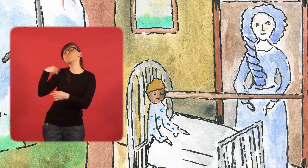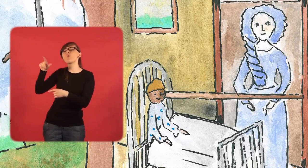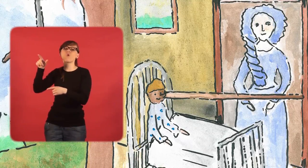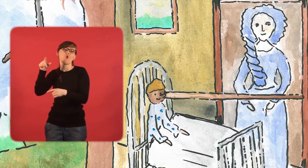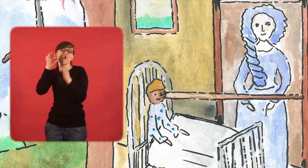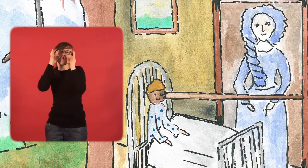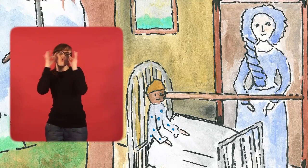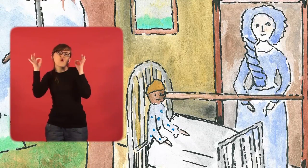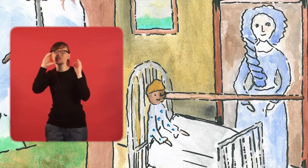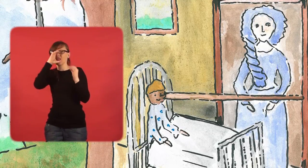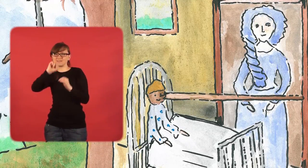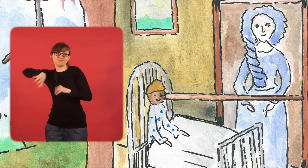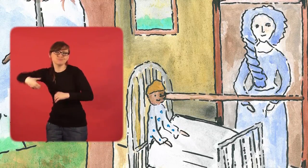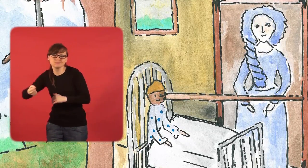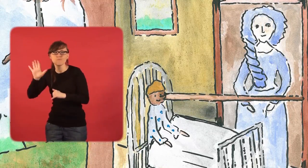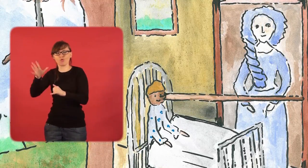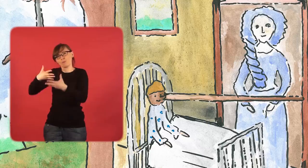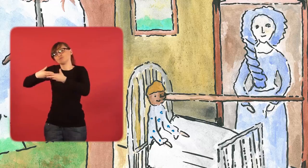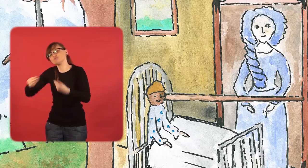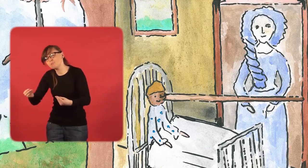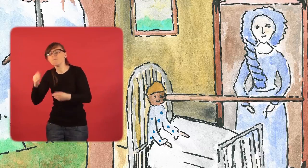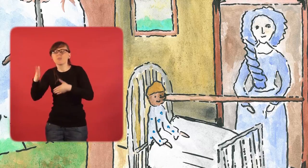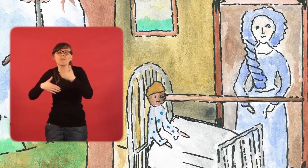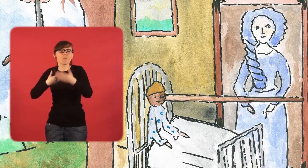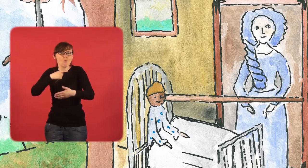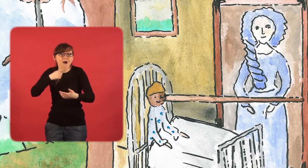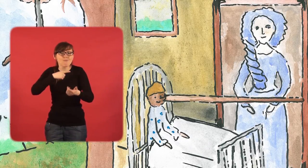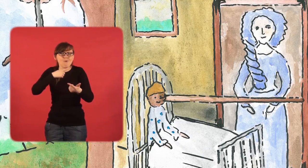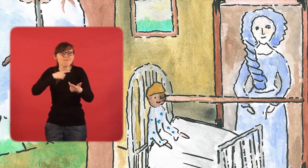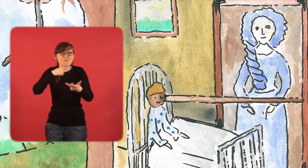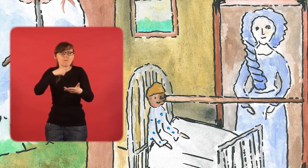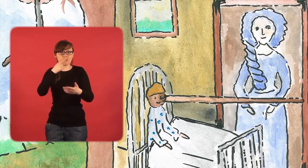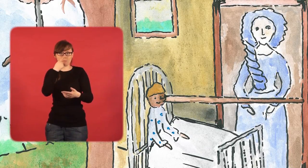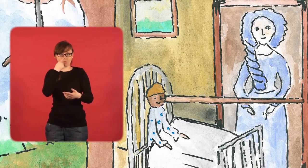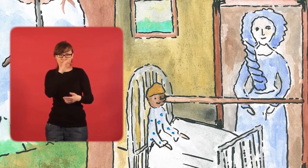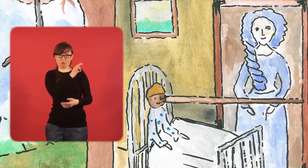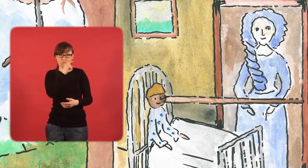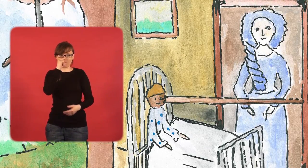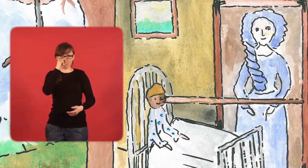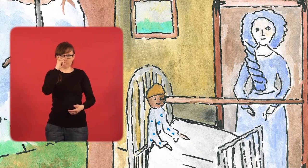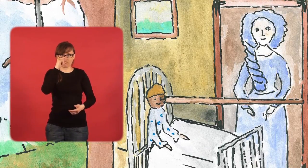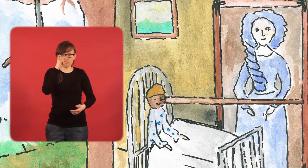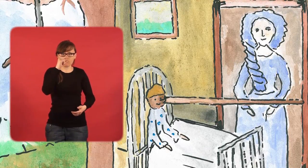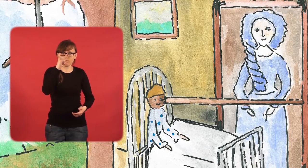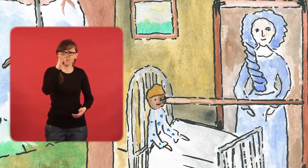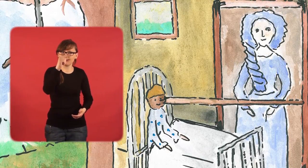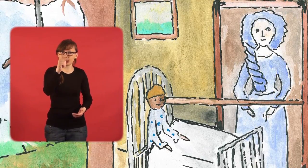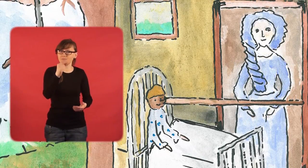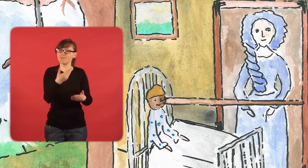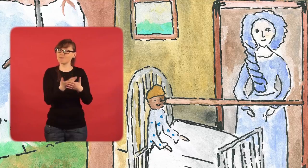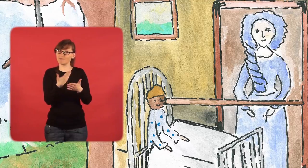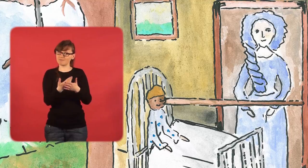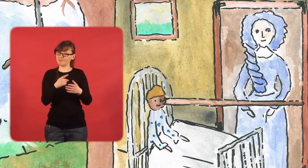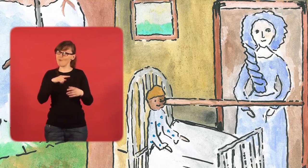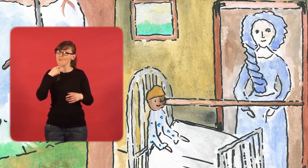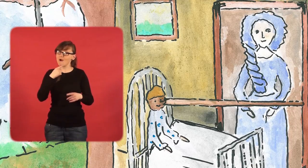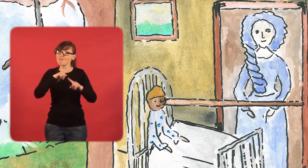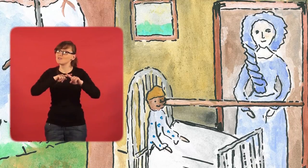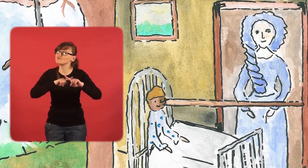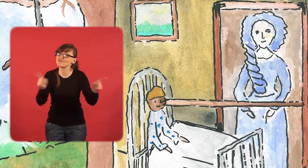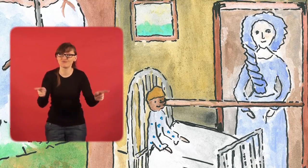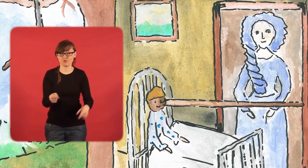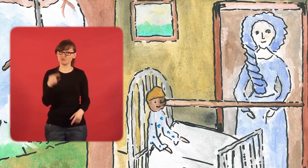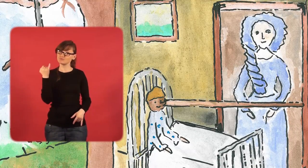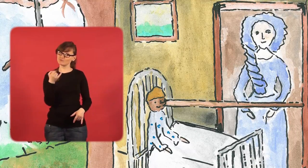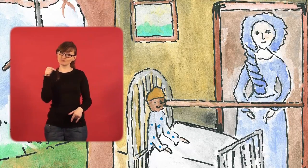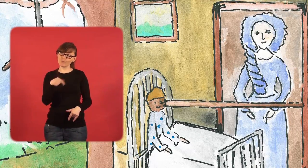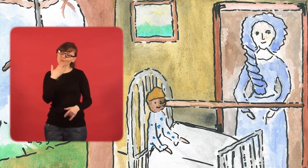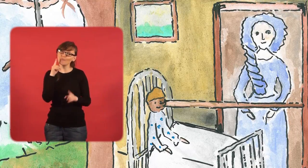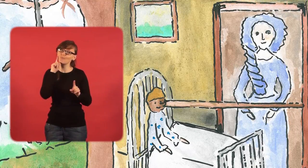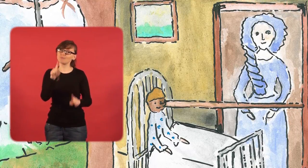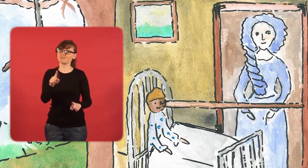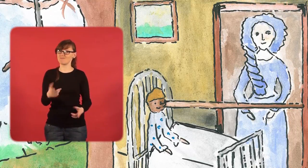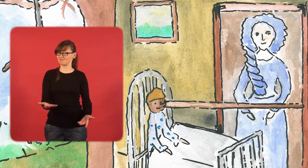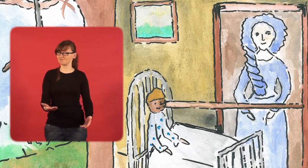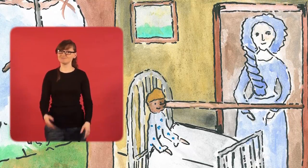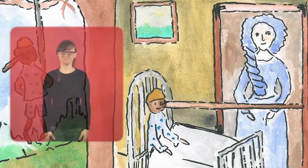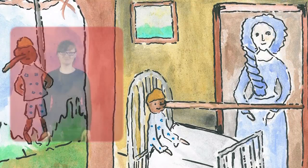Kłamał, że ich nie ma, że zostały skradzione przez Kota i Lisa, że je zgubił, a w końcu --że je połknął. Po każdym kłamstwie jego nos stawał się coraz dłuższy i dłuższy. Był tak długi, że Pinokio nie mógł się odwrócić, bo nos mu w tym przeszkadzał. Była to kara za kłamstwo, bo jest najgorszym zwyczajem jakiego może nabyć chłopiec.